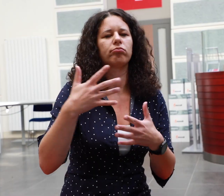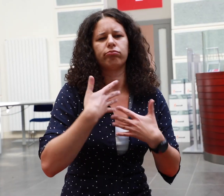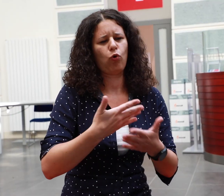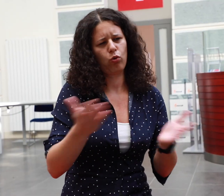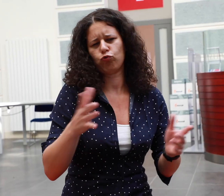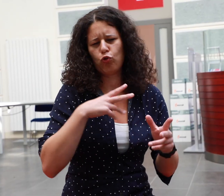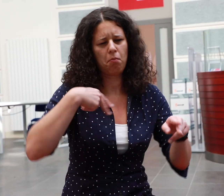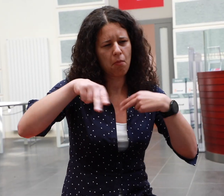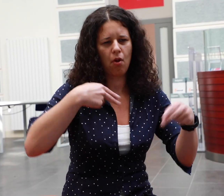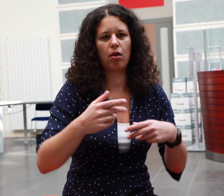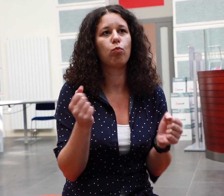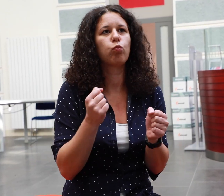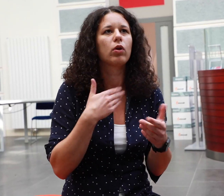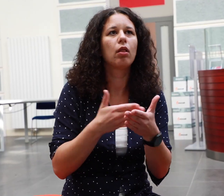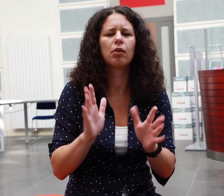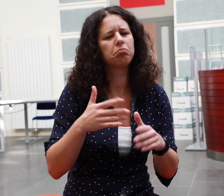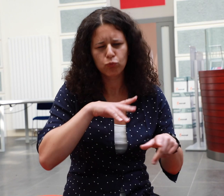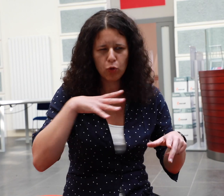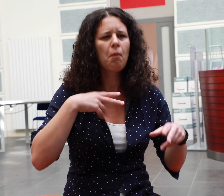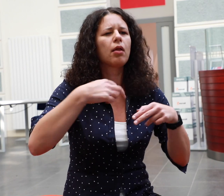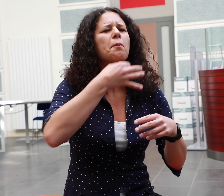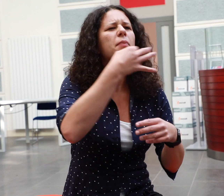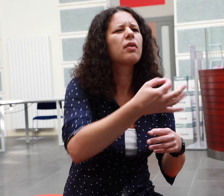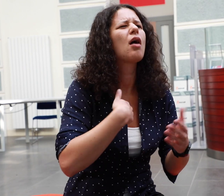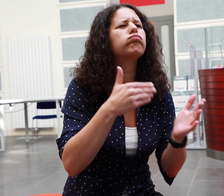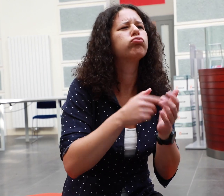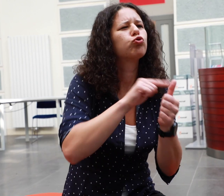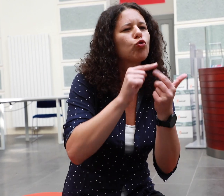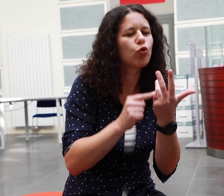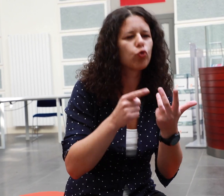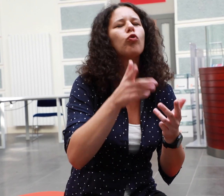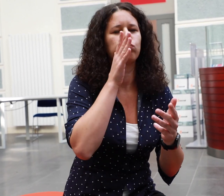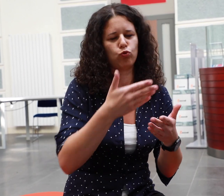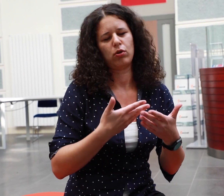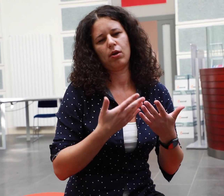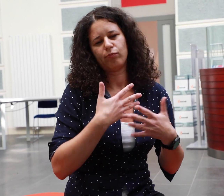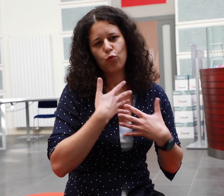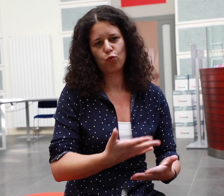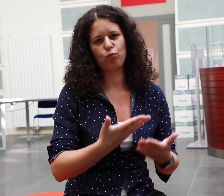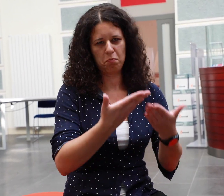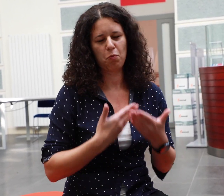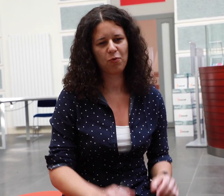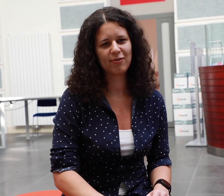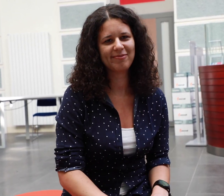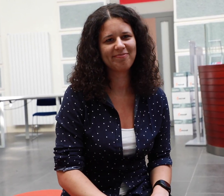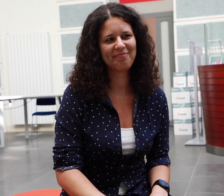Všichni ti pracovníci na Karlově Univerzitě jsou hrozně nápomocní a rádi vám pomůžou.